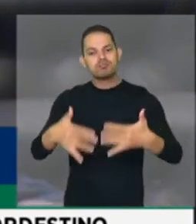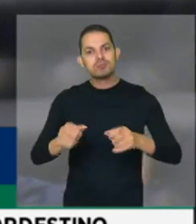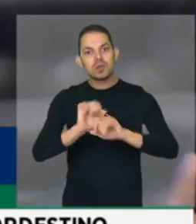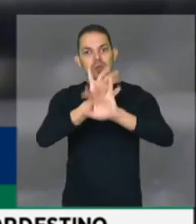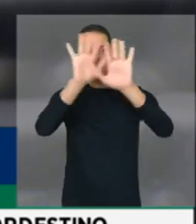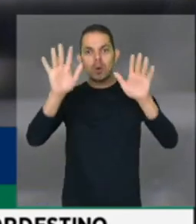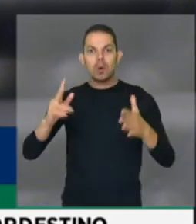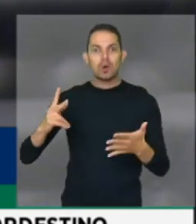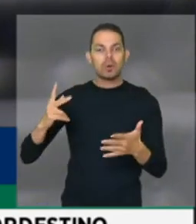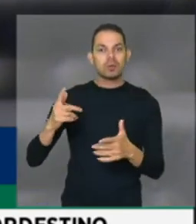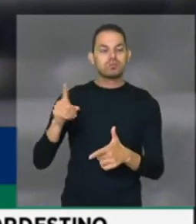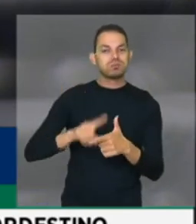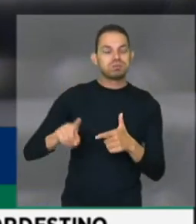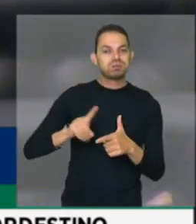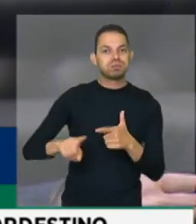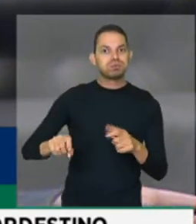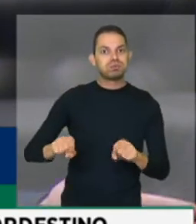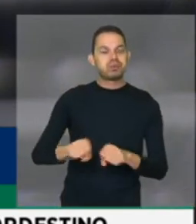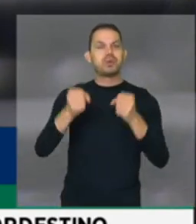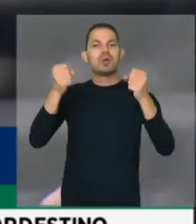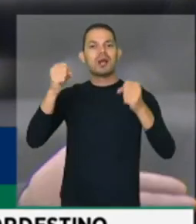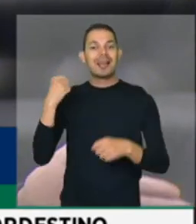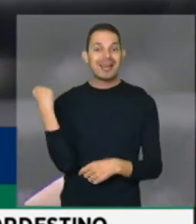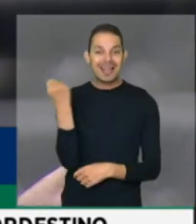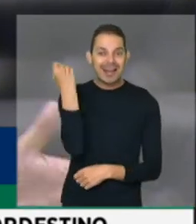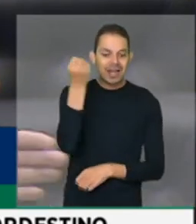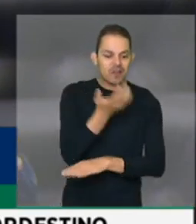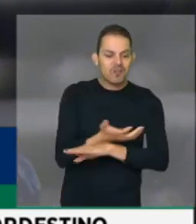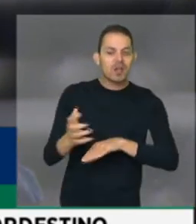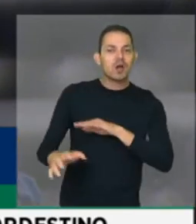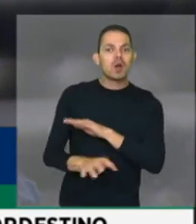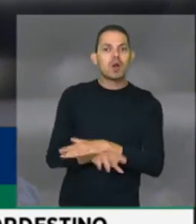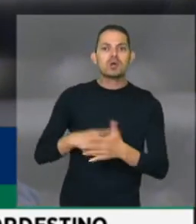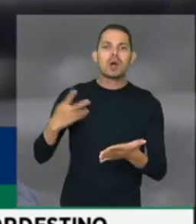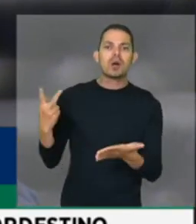ACIDENTE ECOLÓGICO GRAVE QUE OCORREU. AQUI APENAS É A